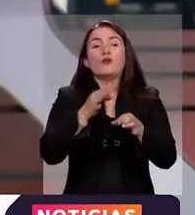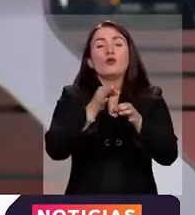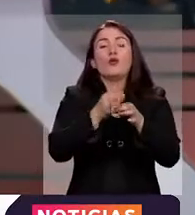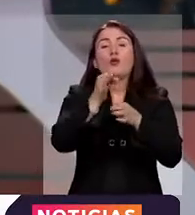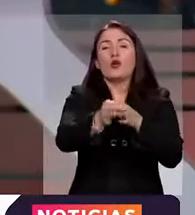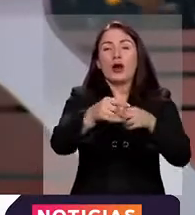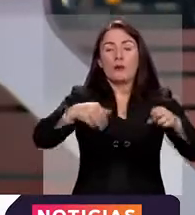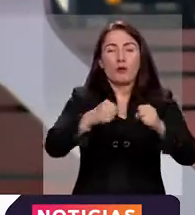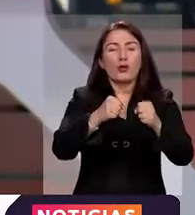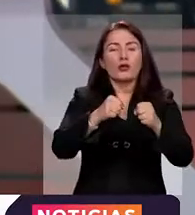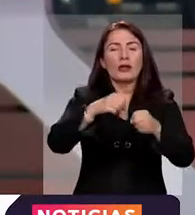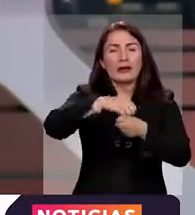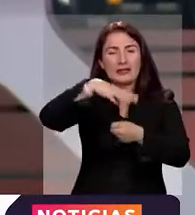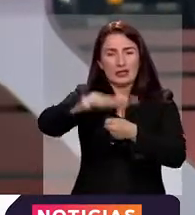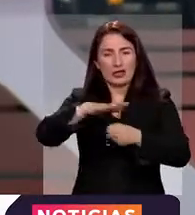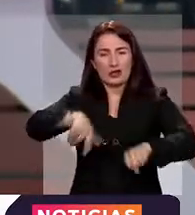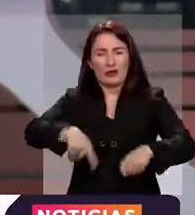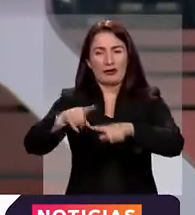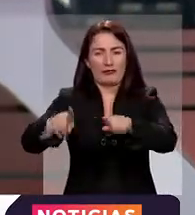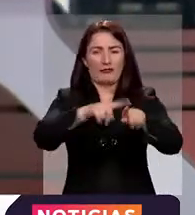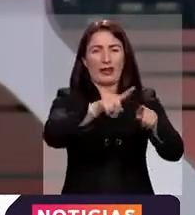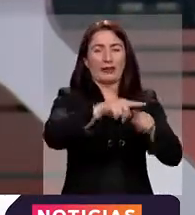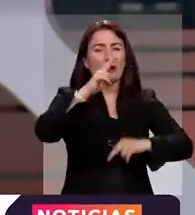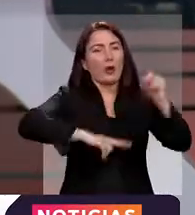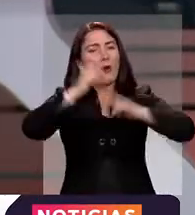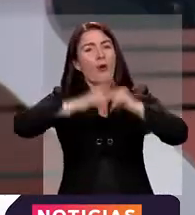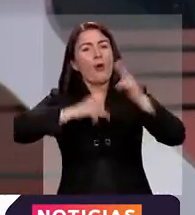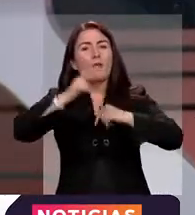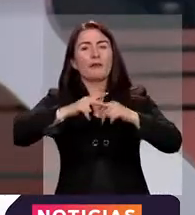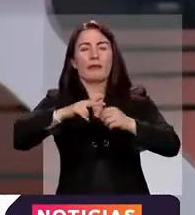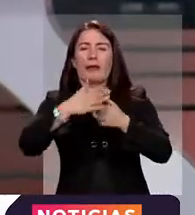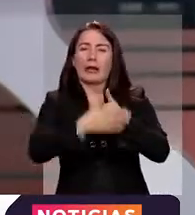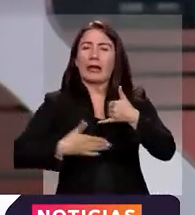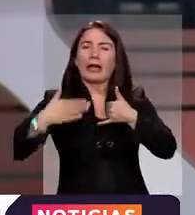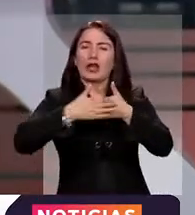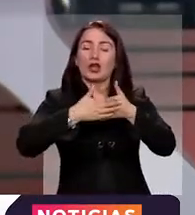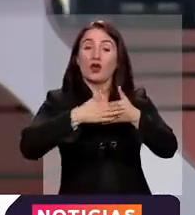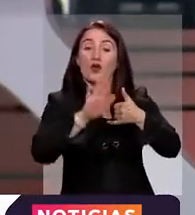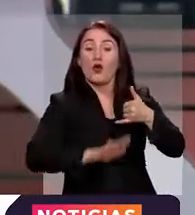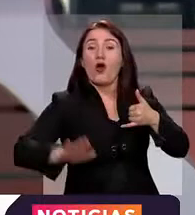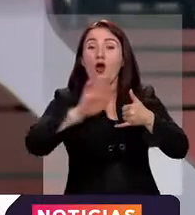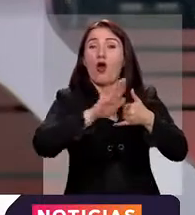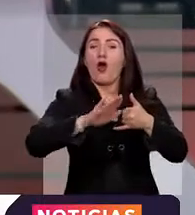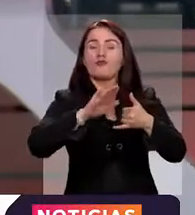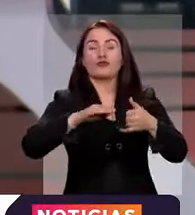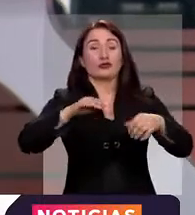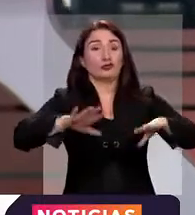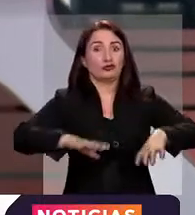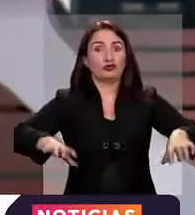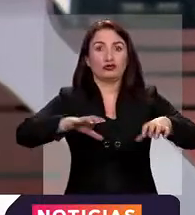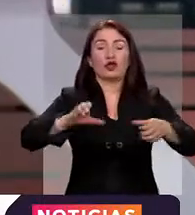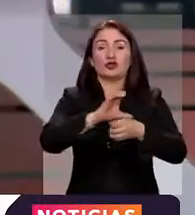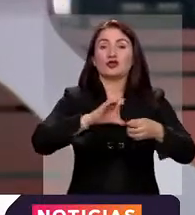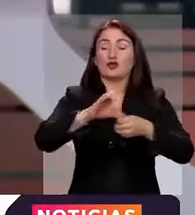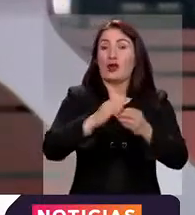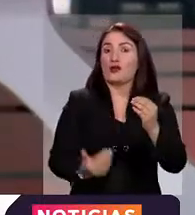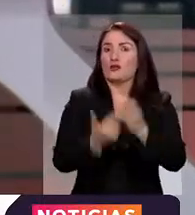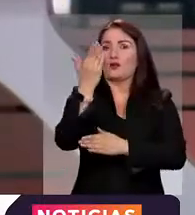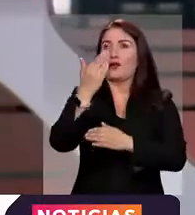CERCA 10 MILLONES DE PERSONAS DE LA BOGOTá REGIóN SE VERáN